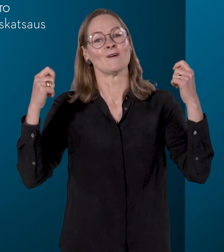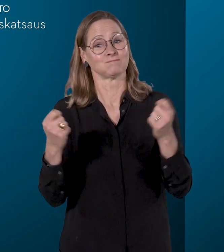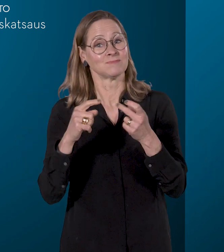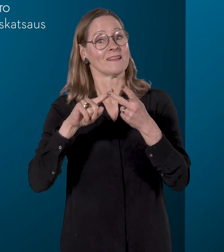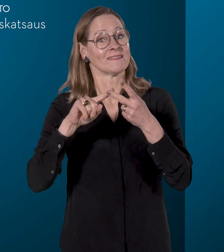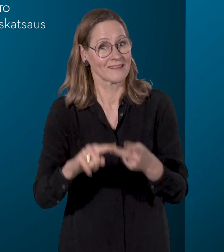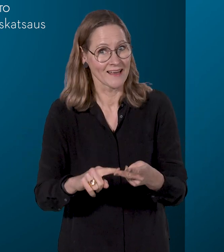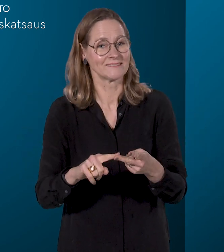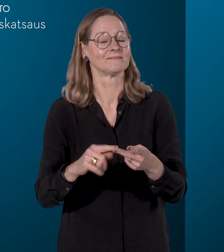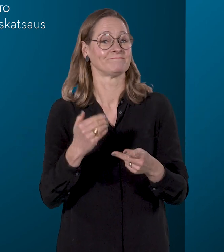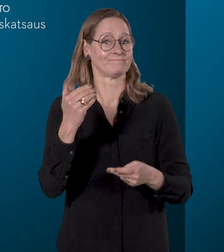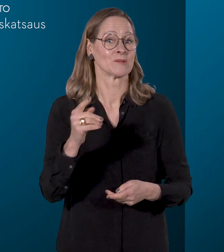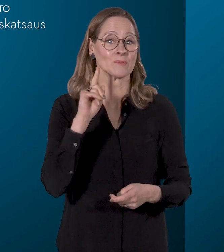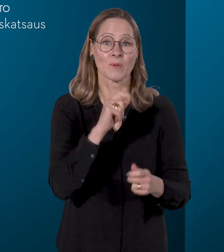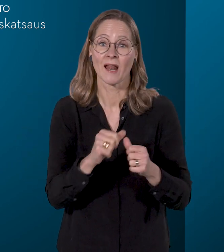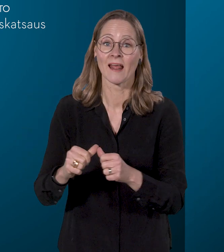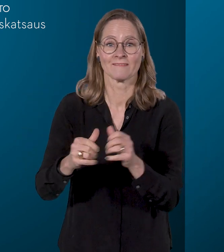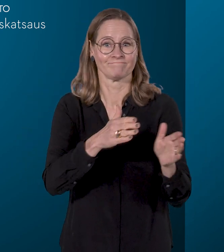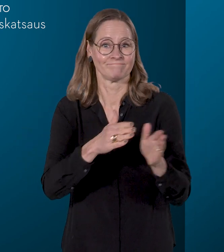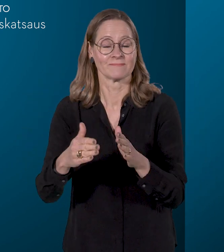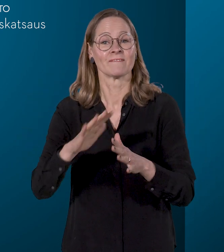juhlistetaan jälleen kerran Kuurojen Liiton järjestämässä -